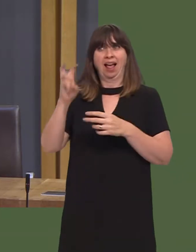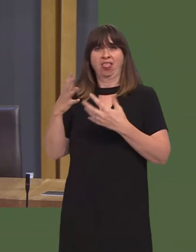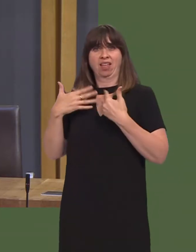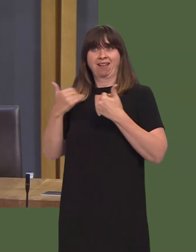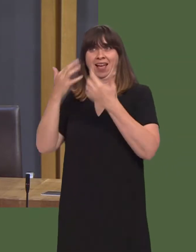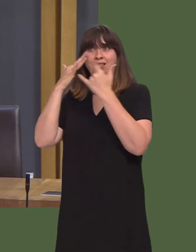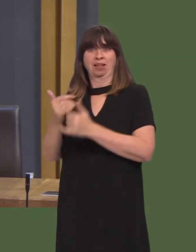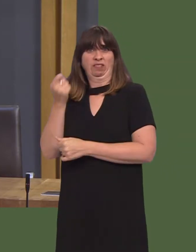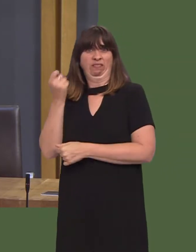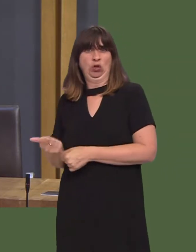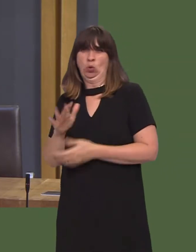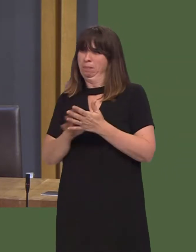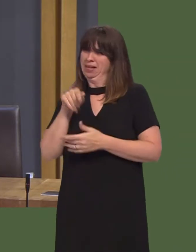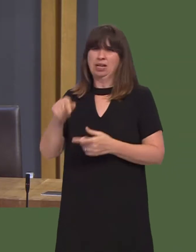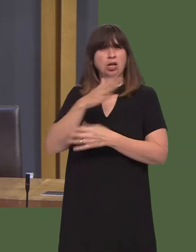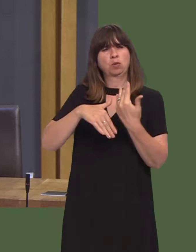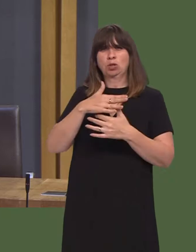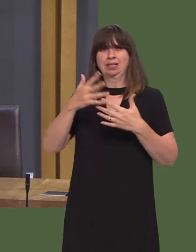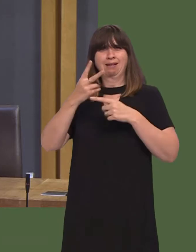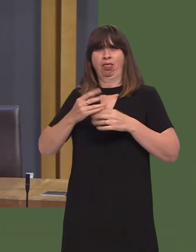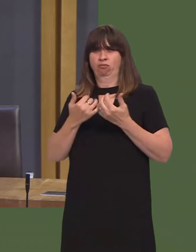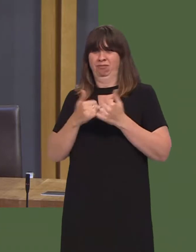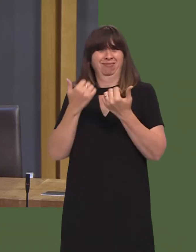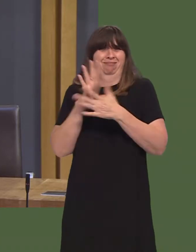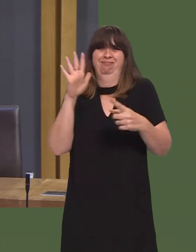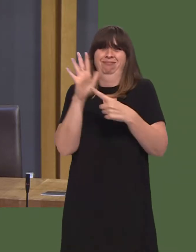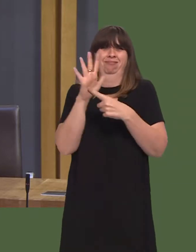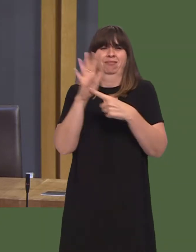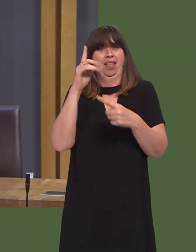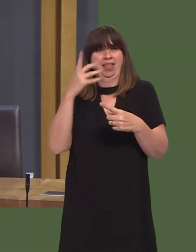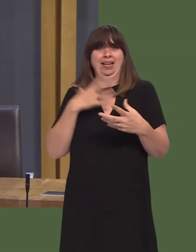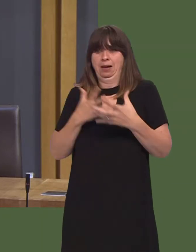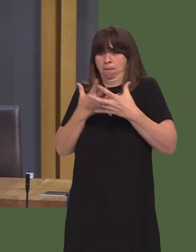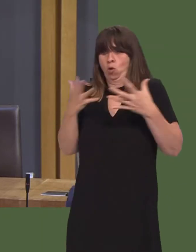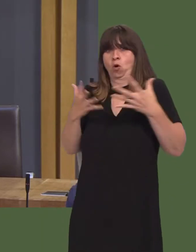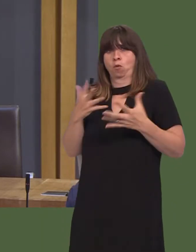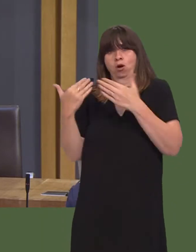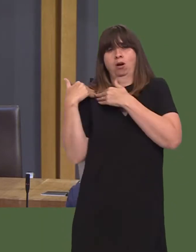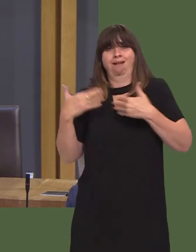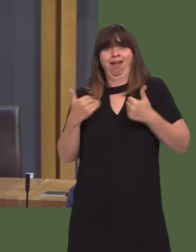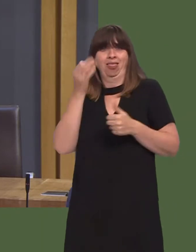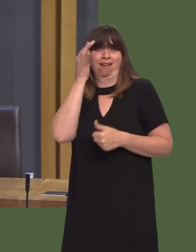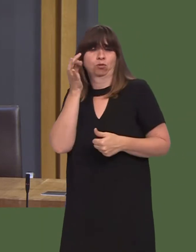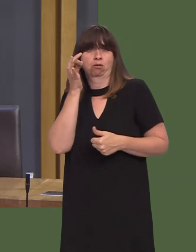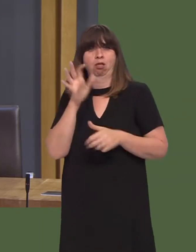gwneud yn y gogledd. Mae angen ehangu rÙl y cyngor iechyd nid ei ganoli i mewn i ryw